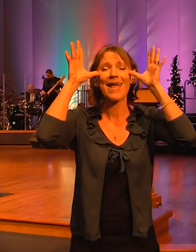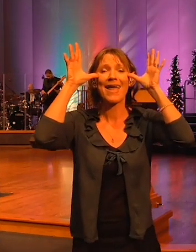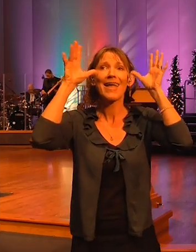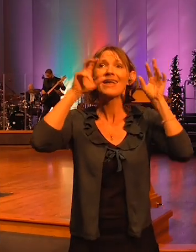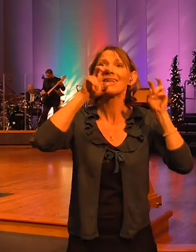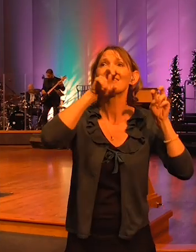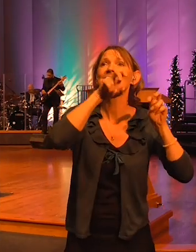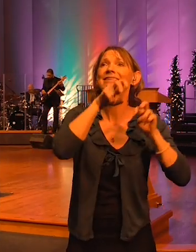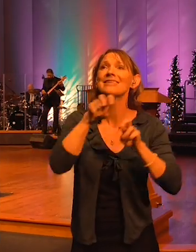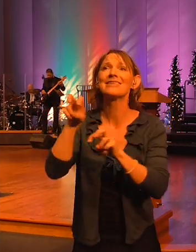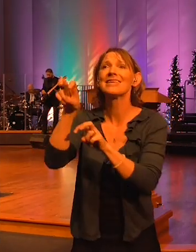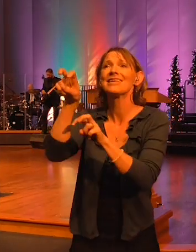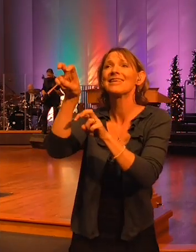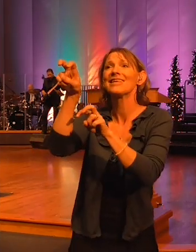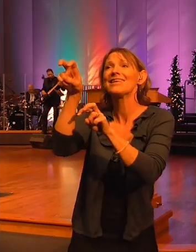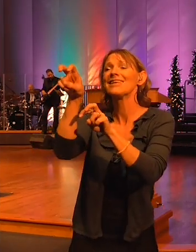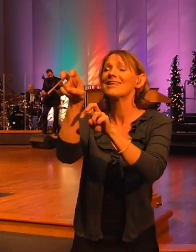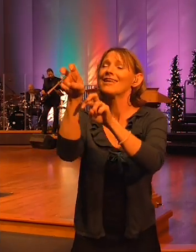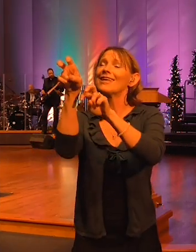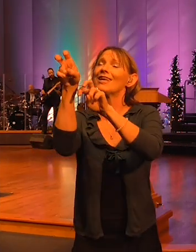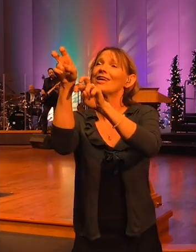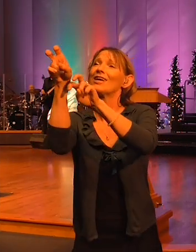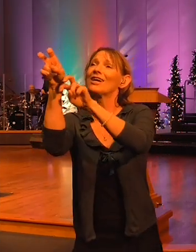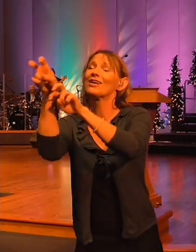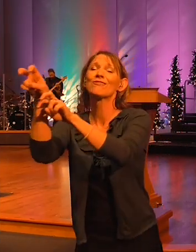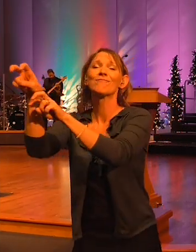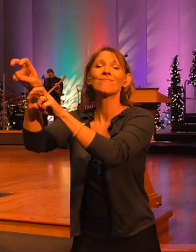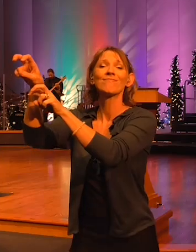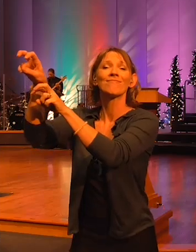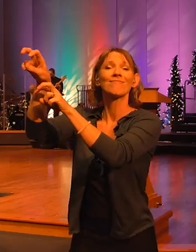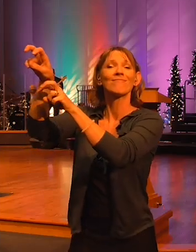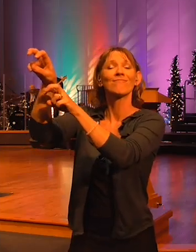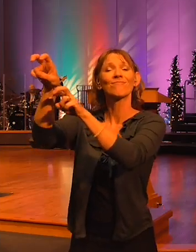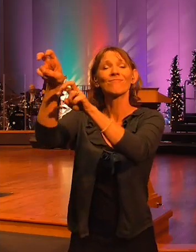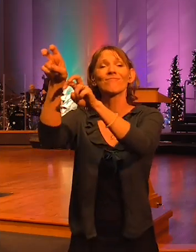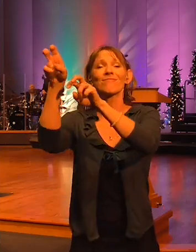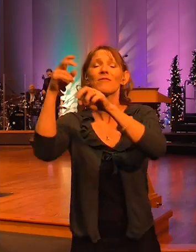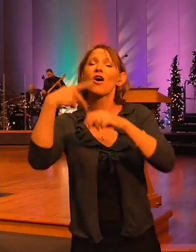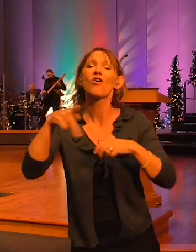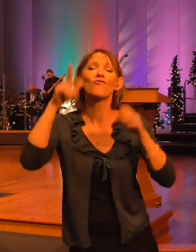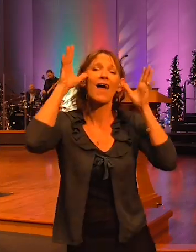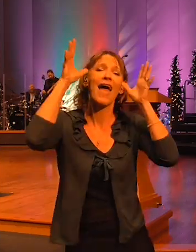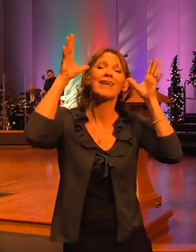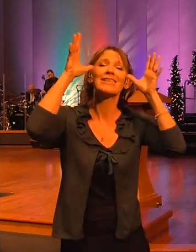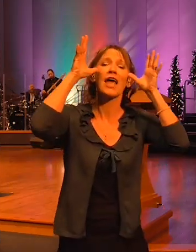ciervo morado reno morado [Aplausos] [Música]